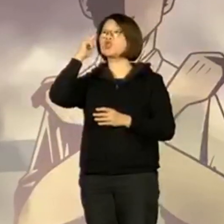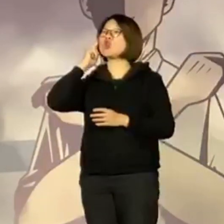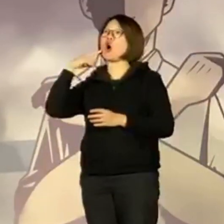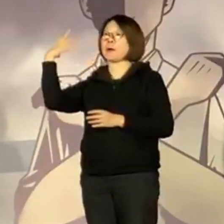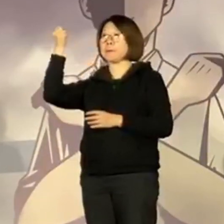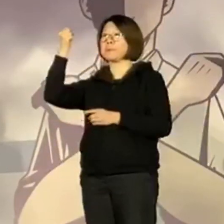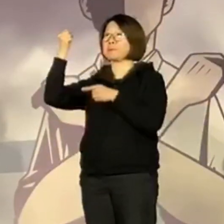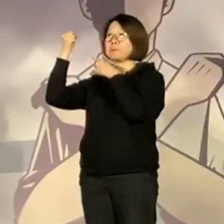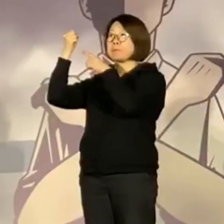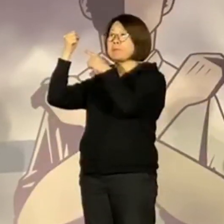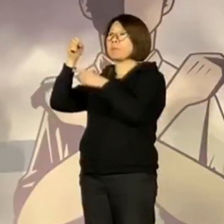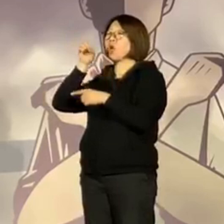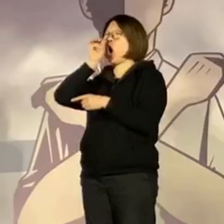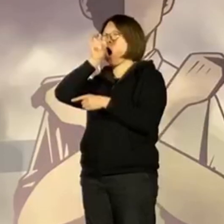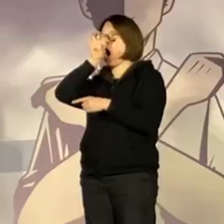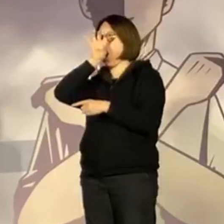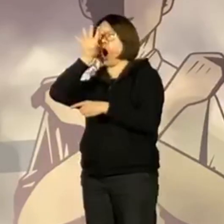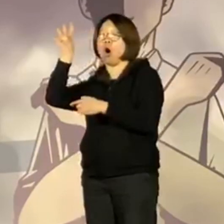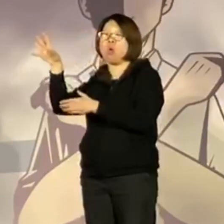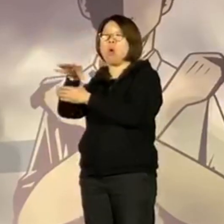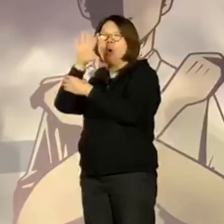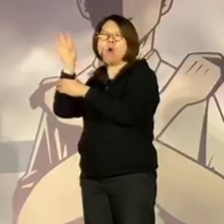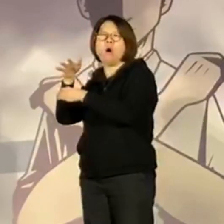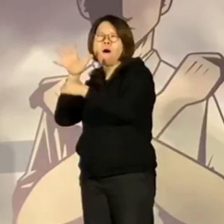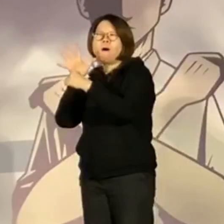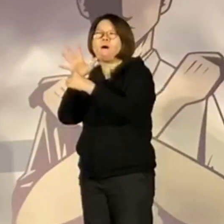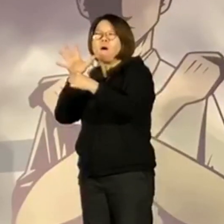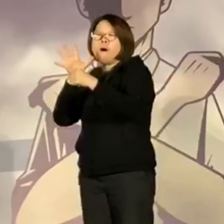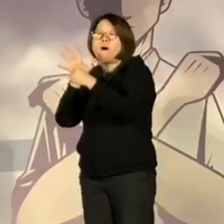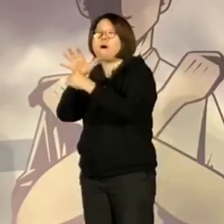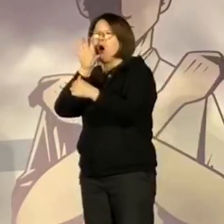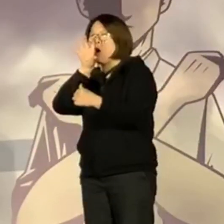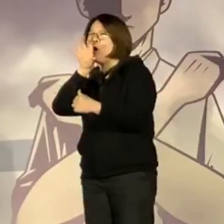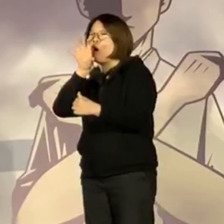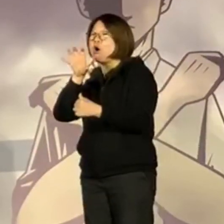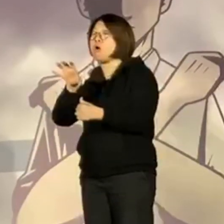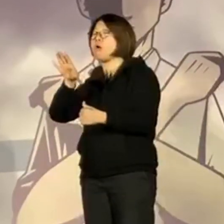他們在說 在法理上我們有這些權利 我沒有講錯